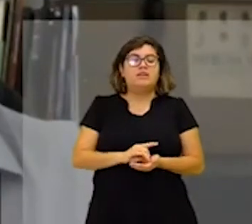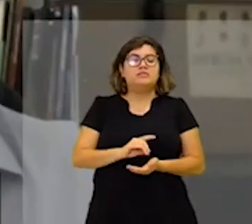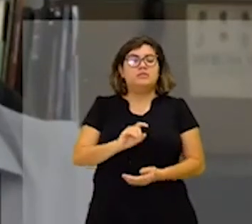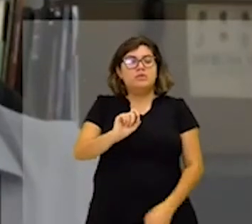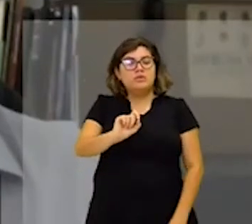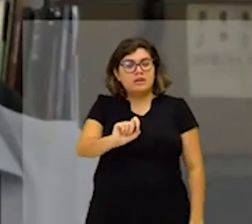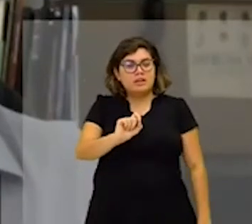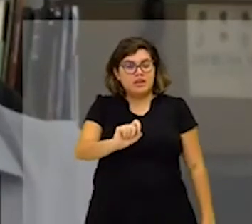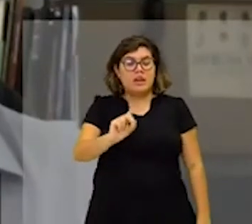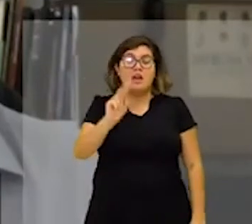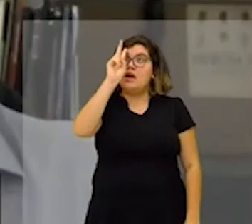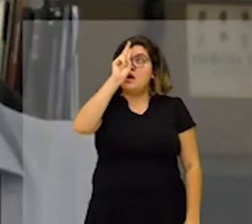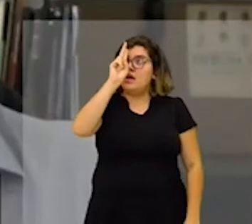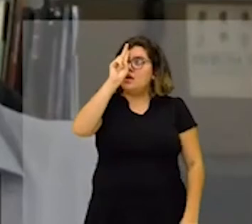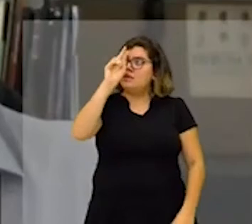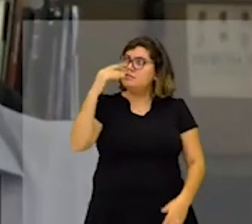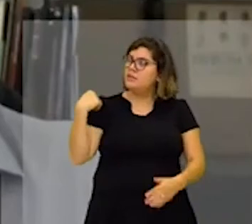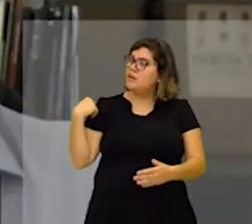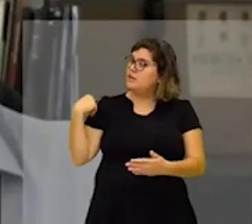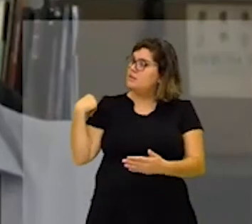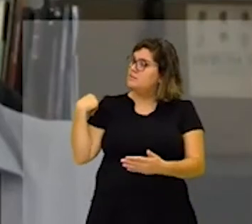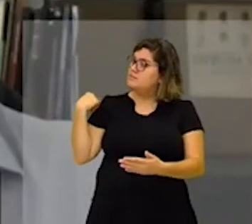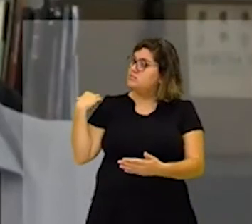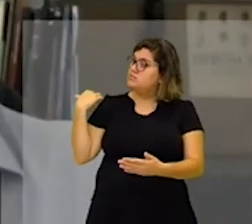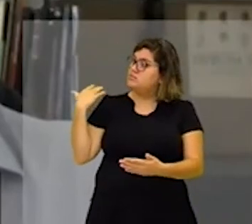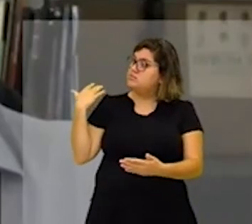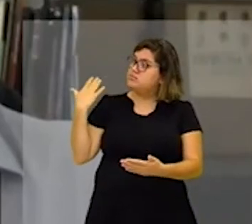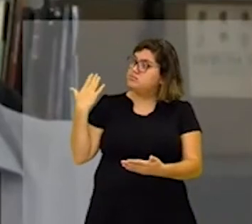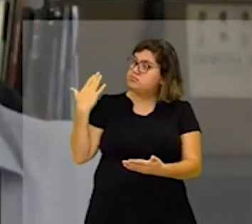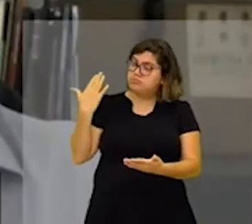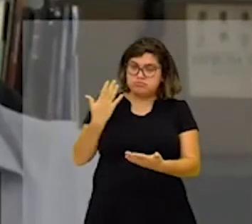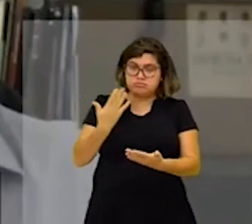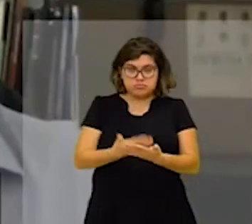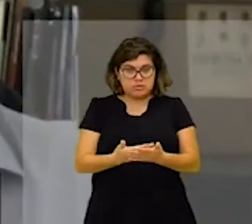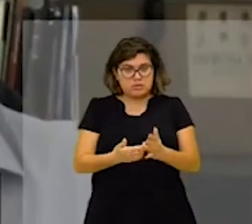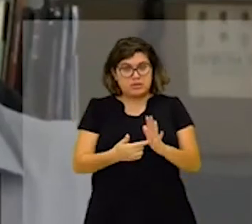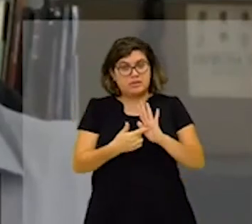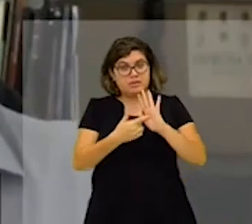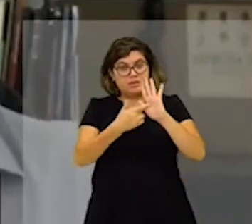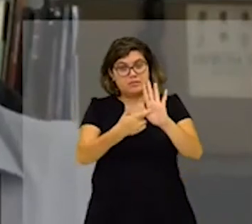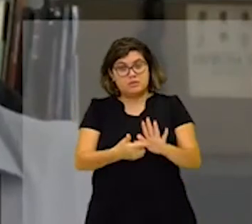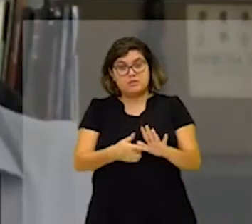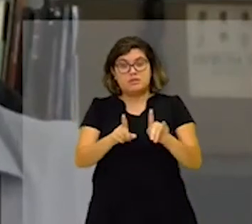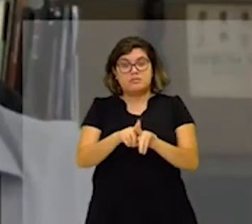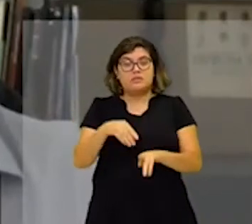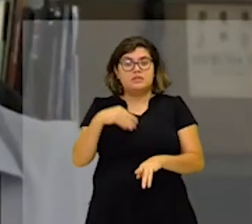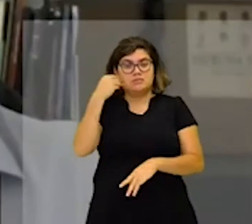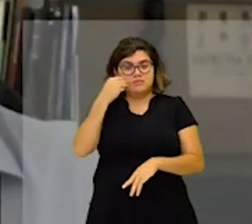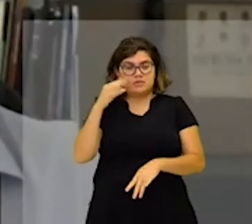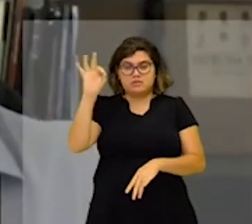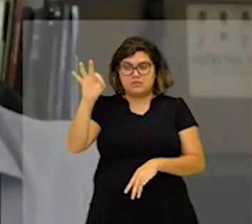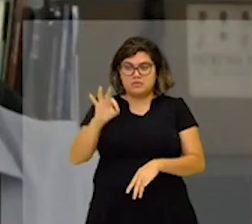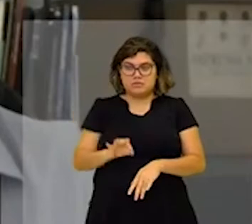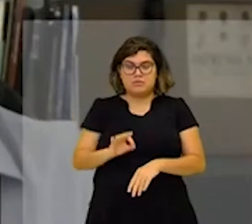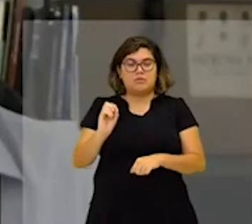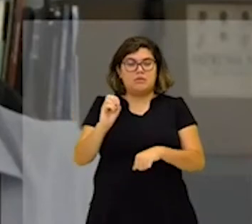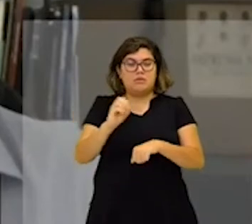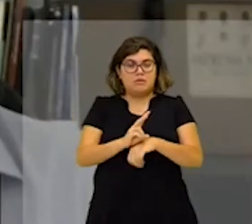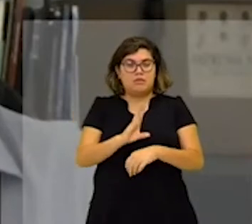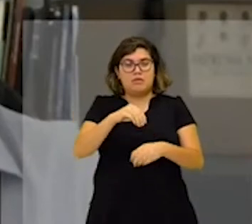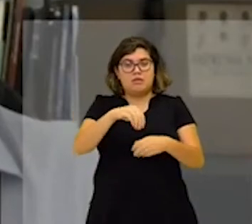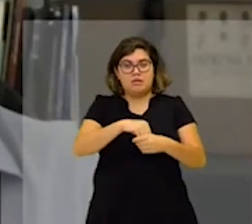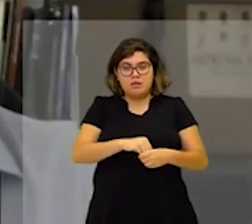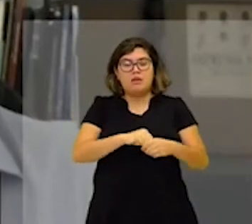história demonstrou a experiência com as cotas da Universidade as costas do serviço público e